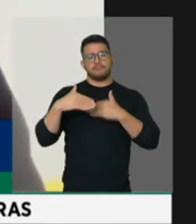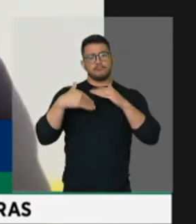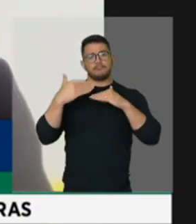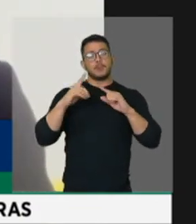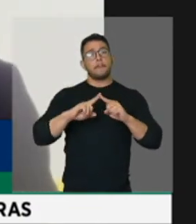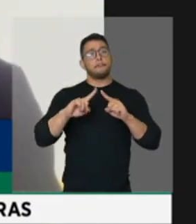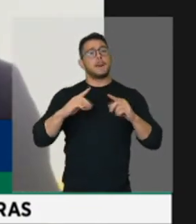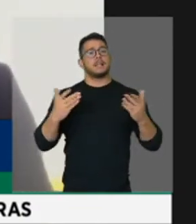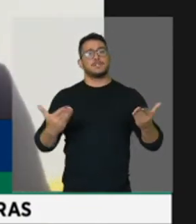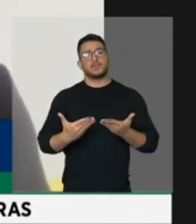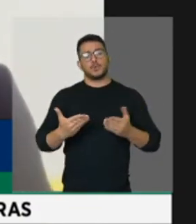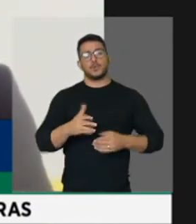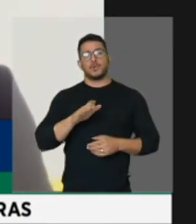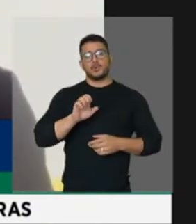NO ANONIMATO. FICARÃO SE UTILIZANDO DE OUTROS